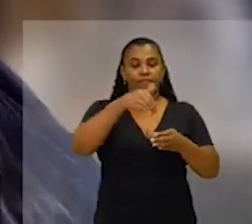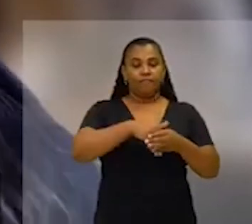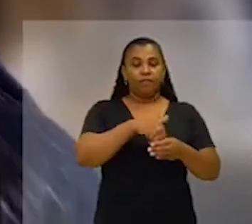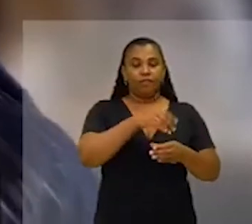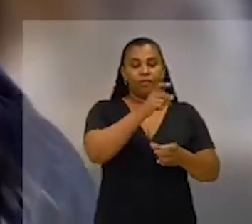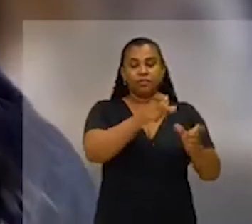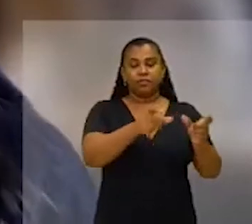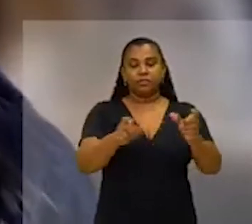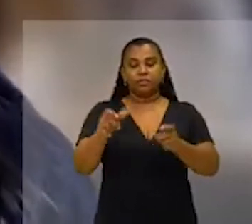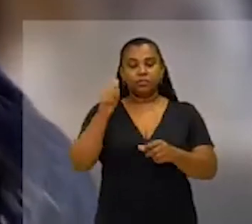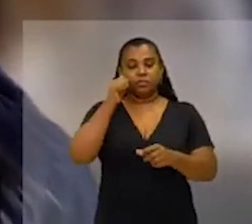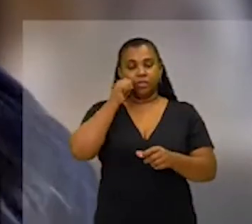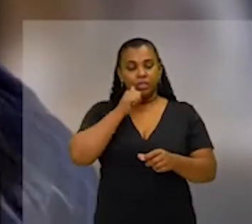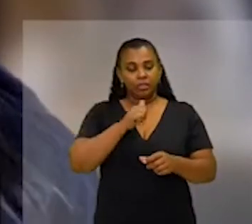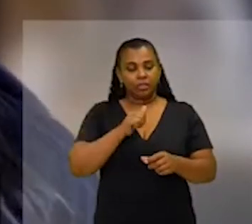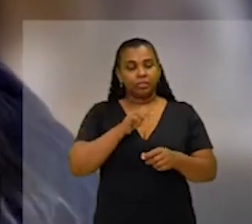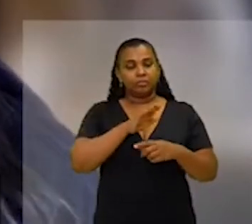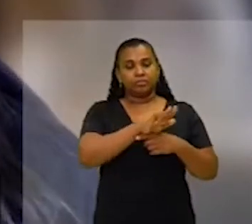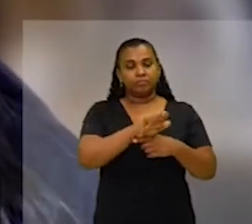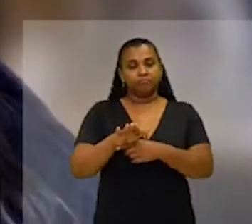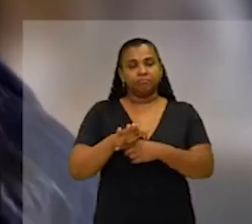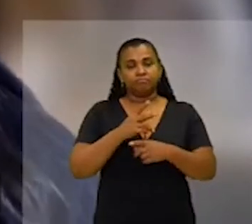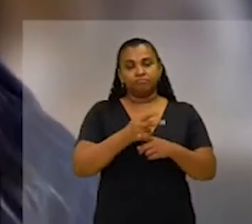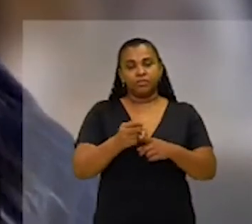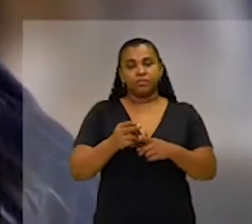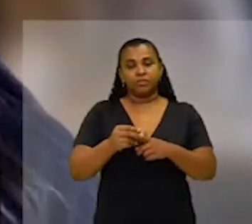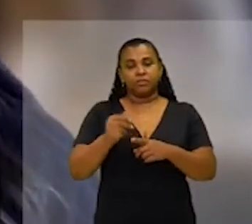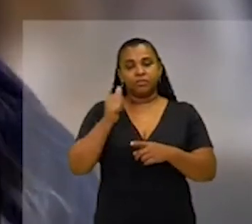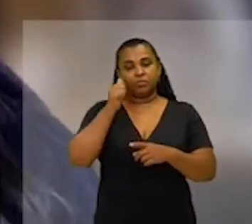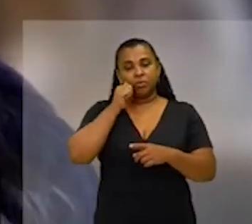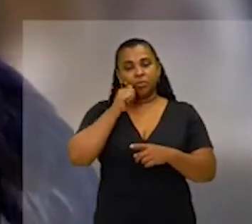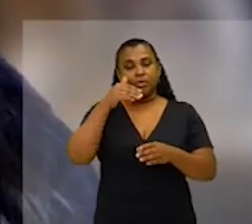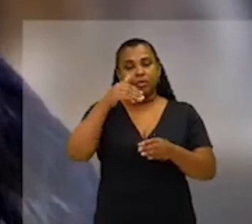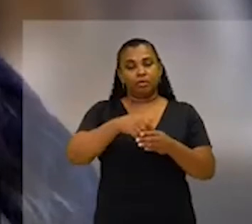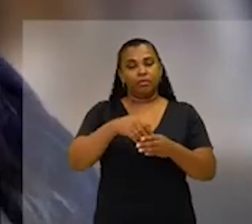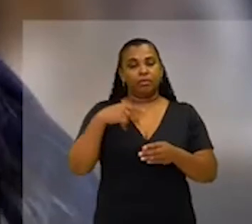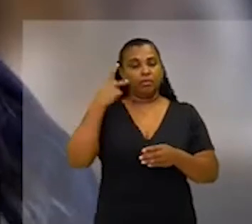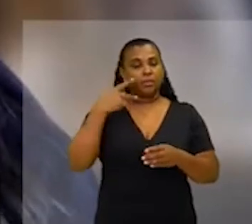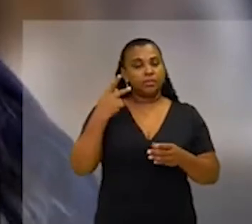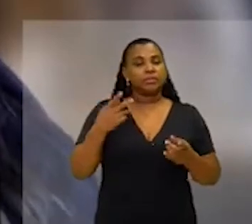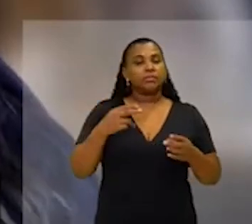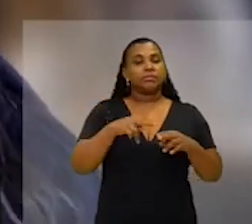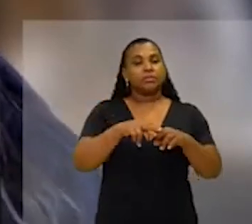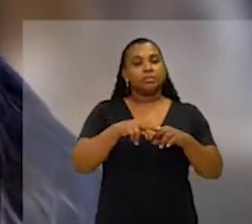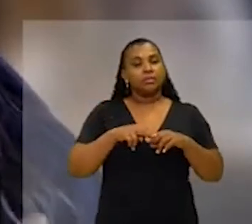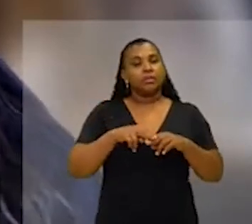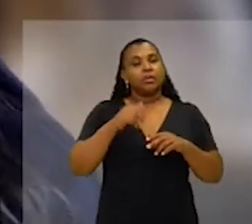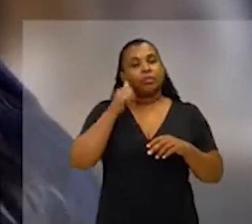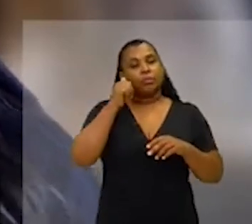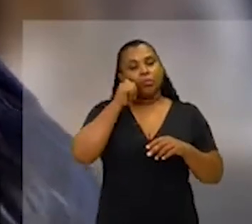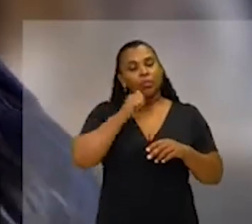encher mais mulheres na política além do além do mais mulheres na política que é um traz um pele